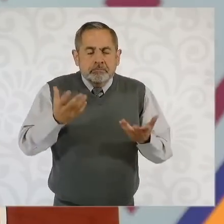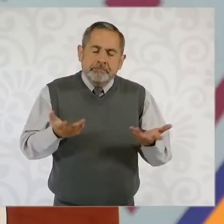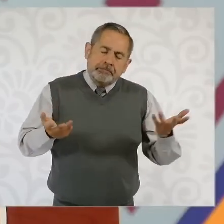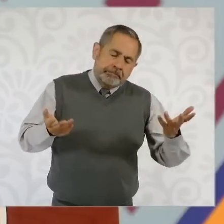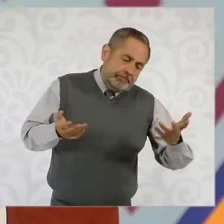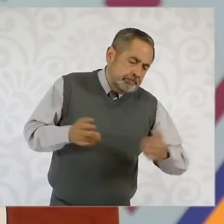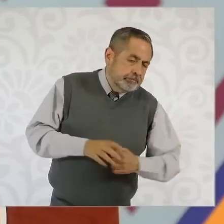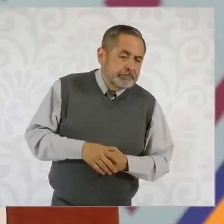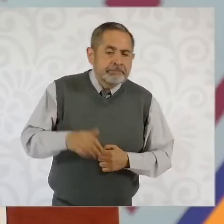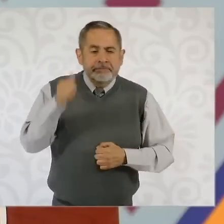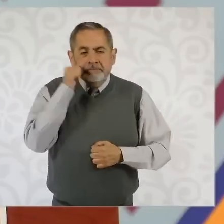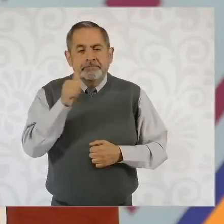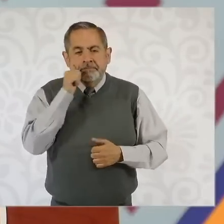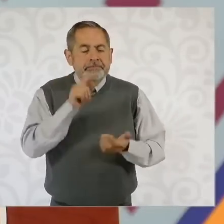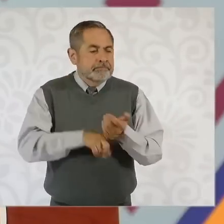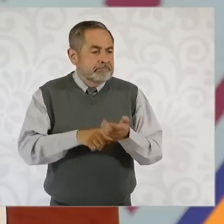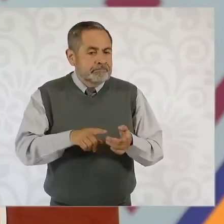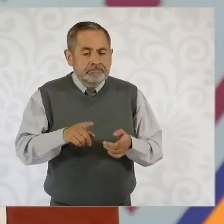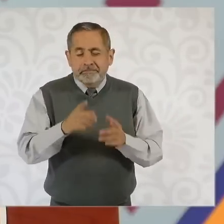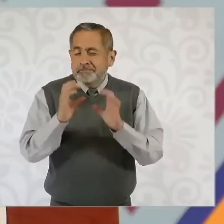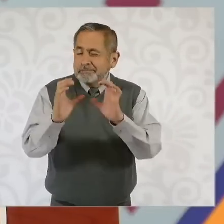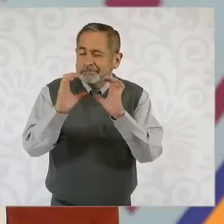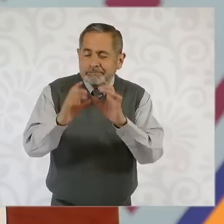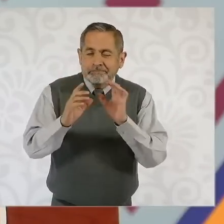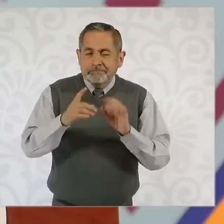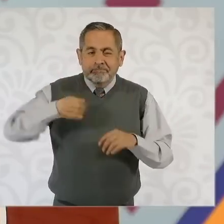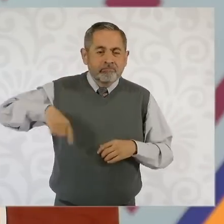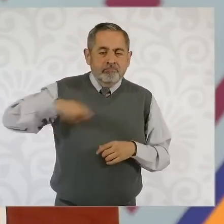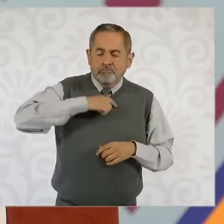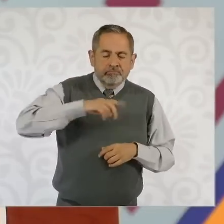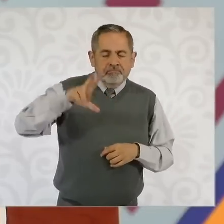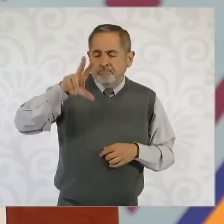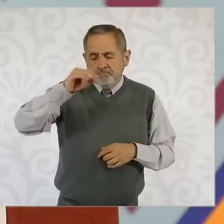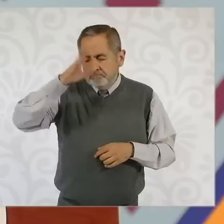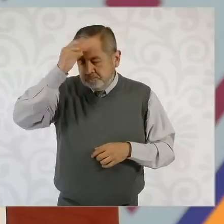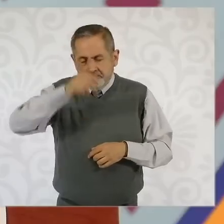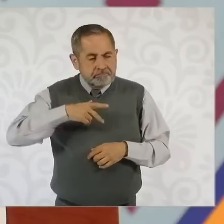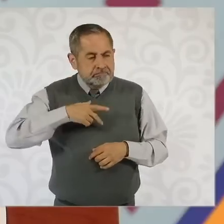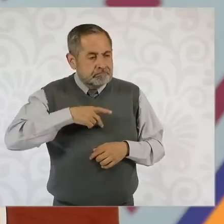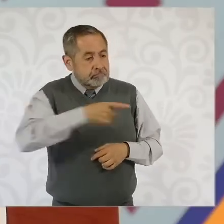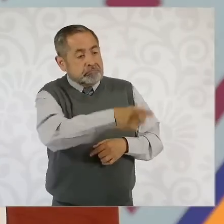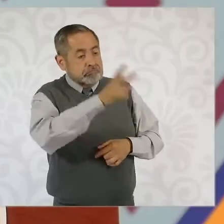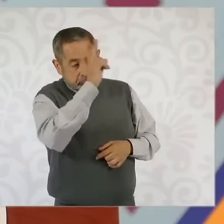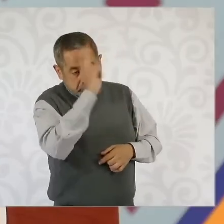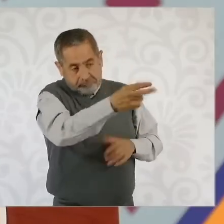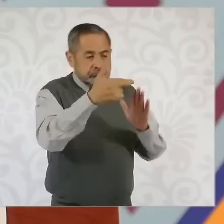está el límite de la censura no que nosotros pues obviamente estamos en contra de cualquier tipo de